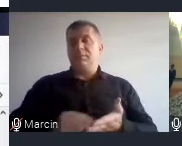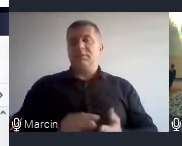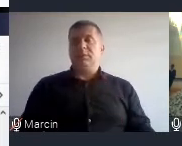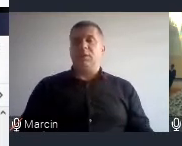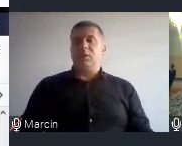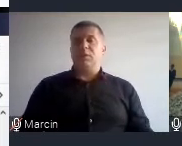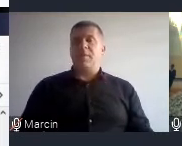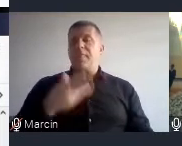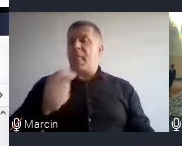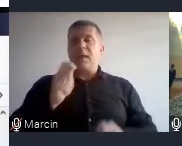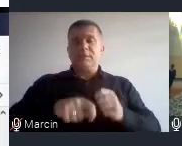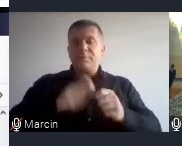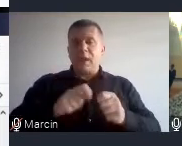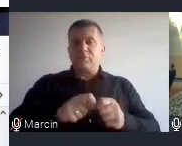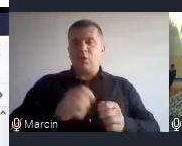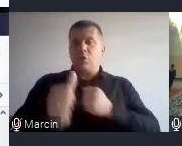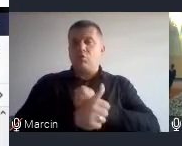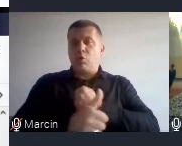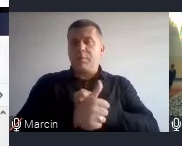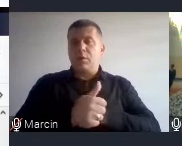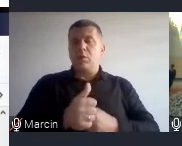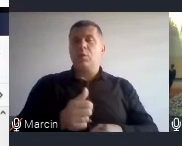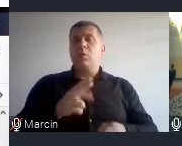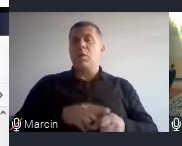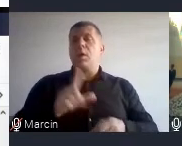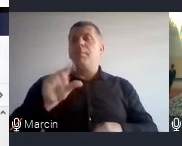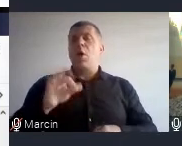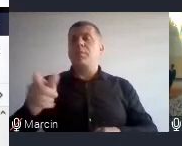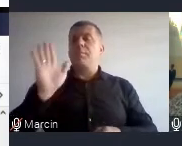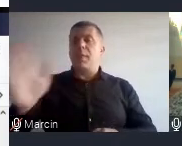Nie weryfikują dokumentów, które podmiot miał przedstawić.